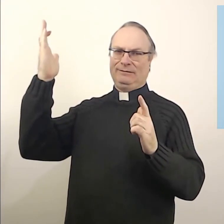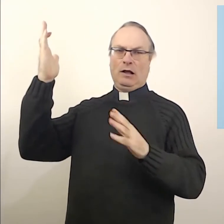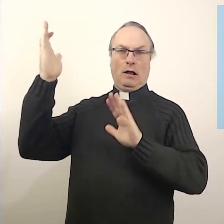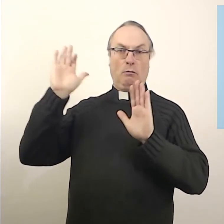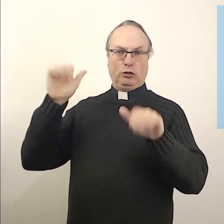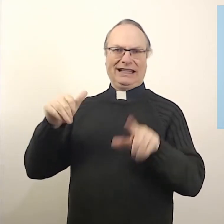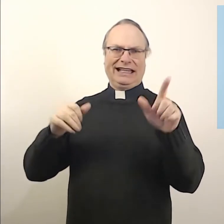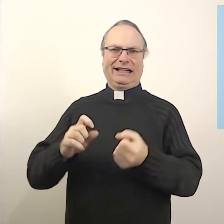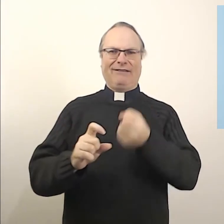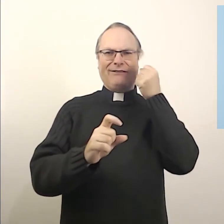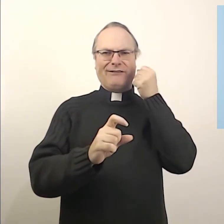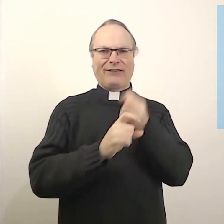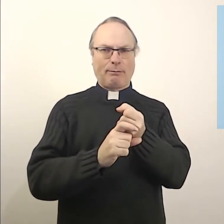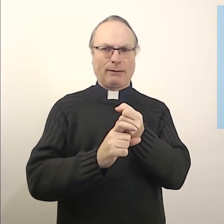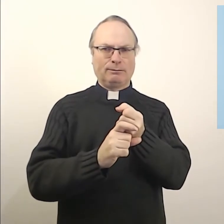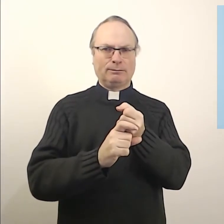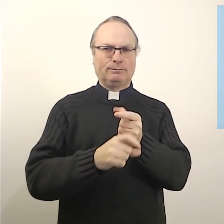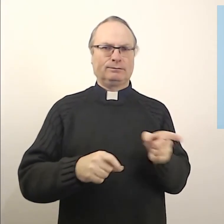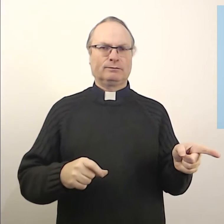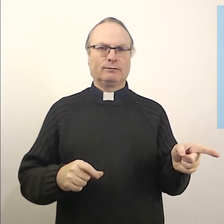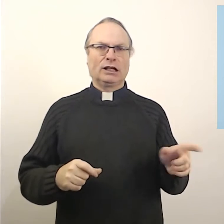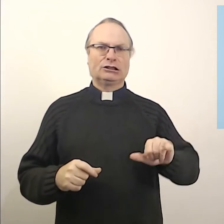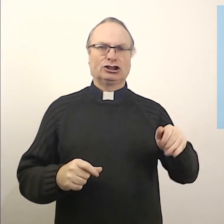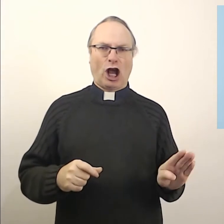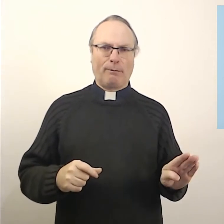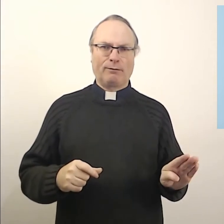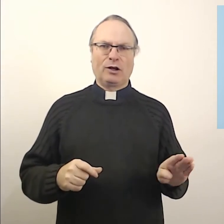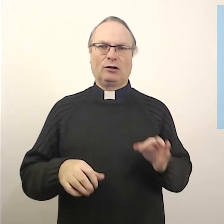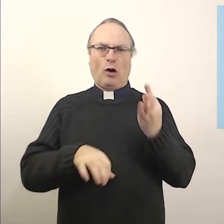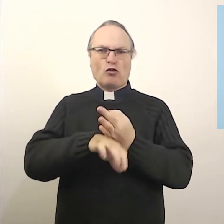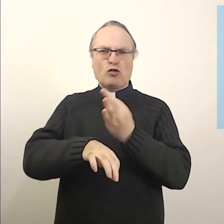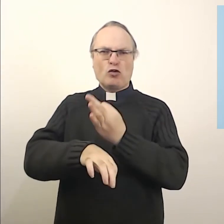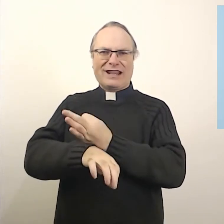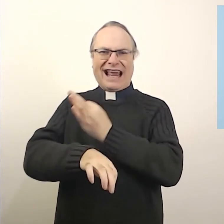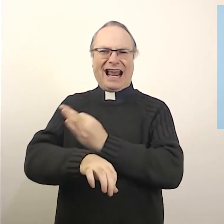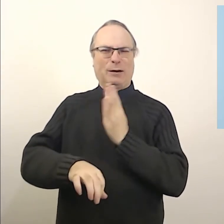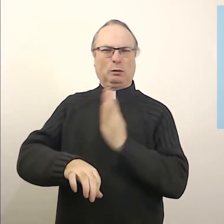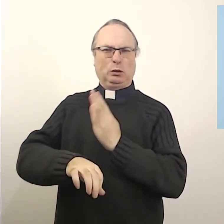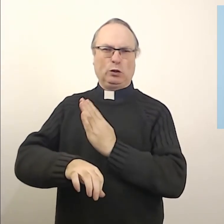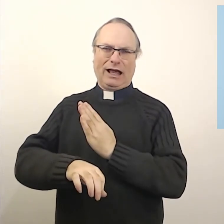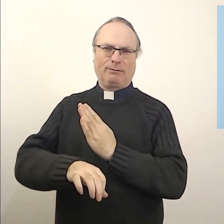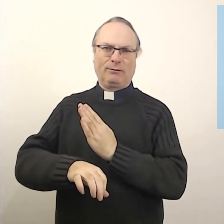Puis il frappa Job d'un ulcère purulent,